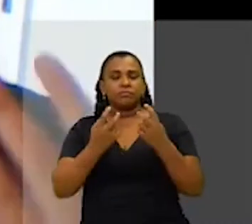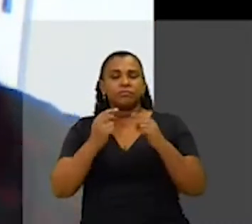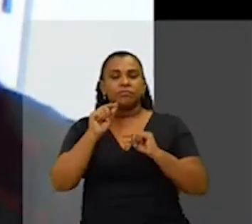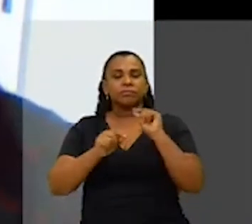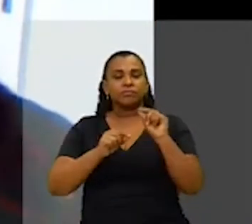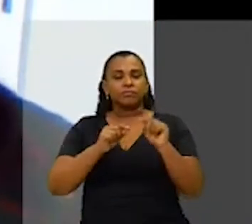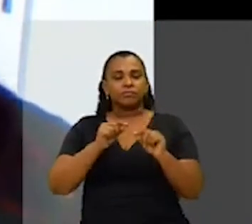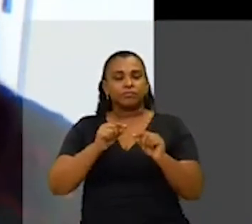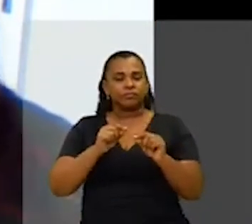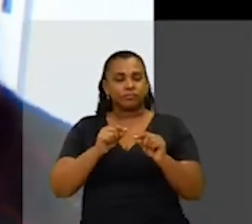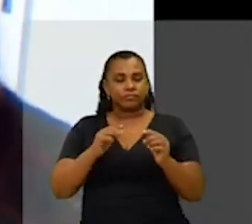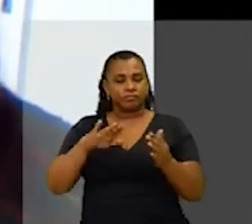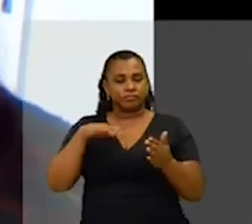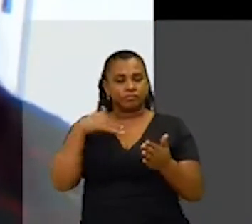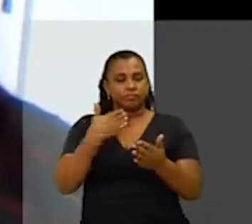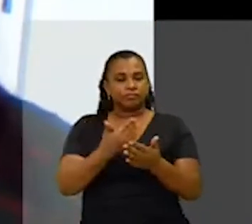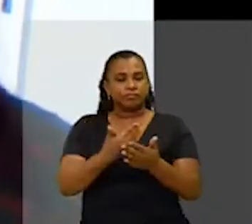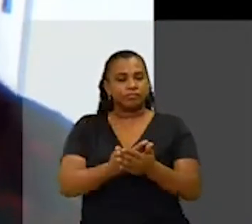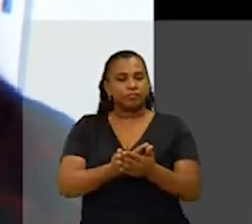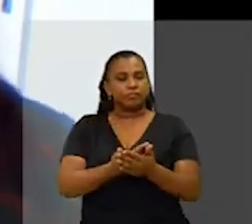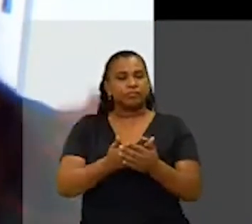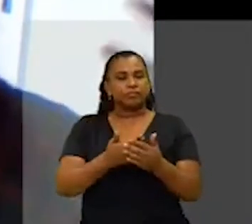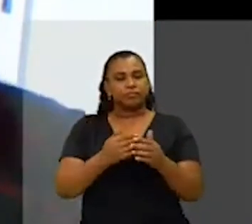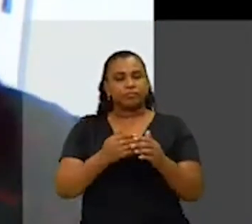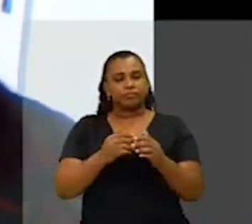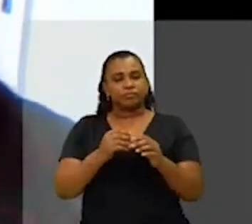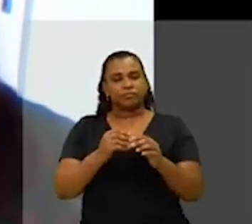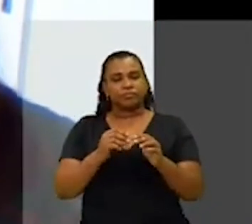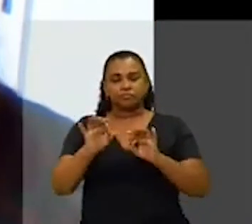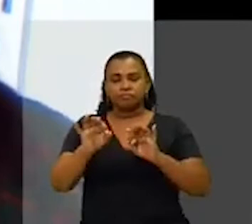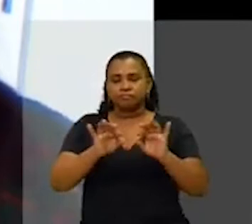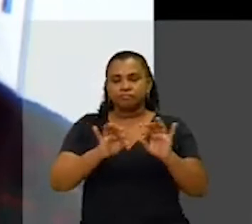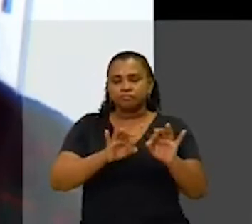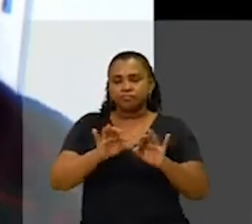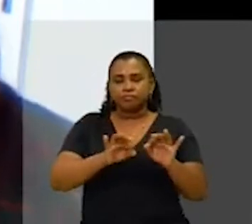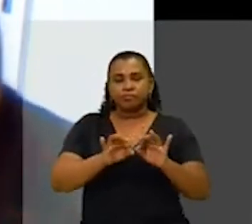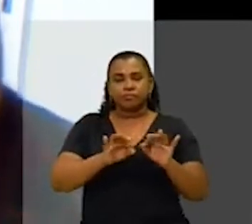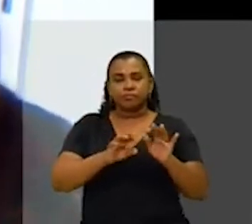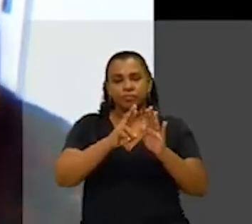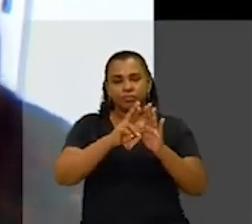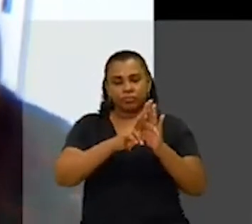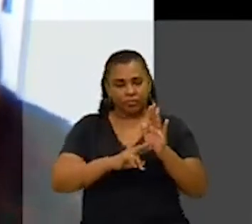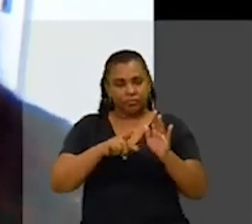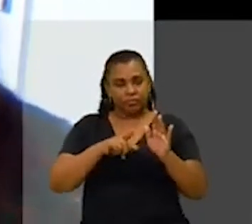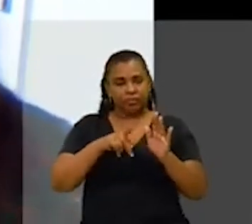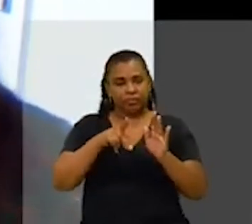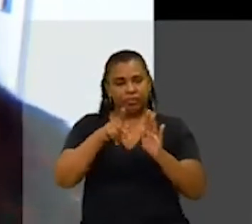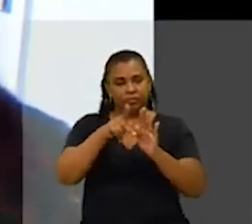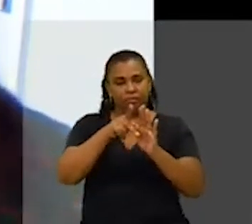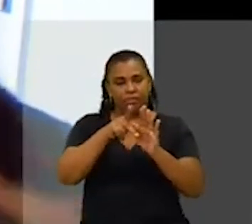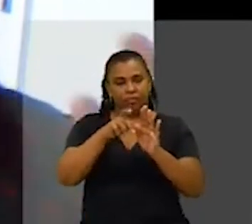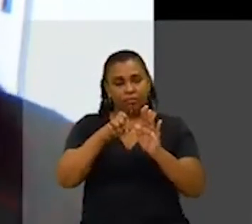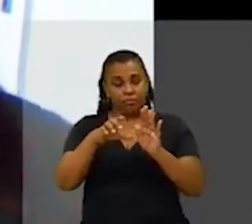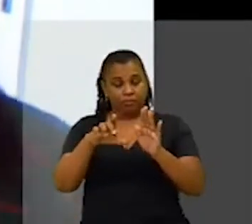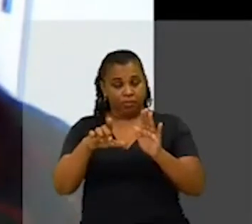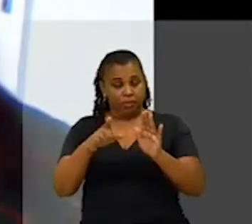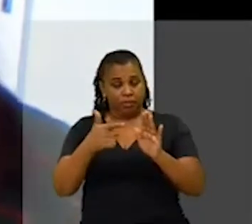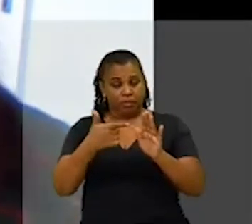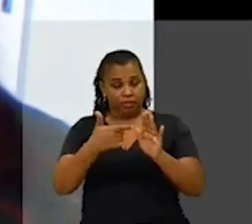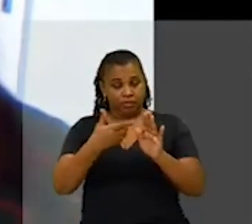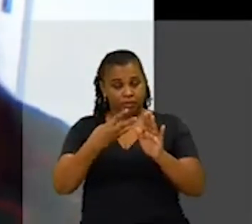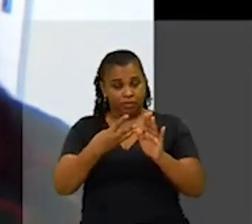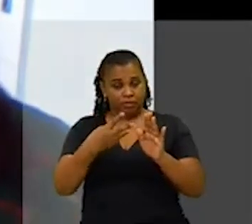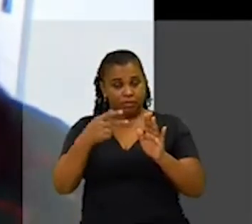das iniciativas de regulamentação a gente tem a PEC 37 9/2017 busca regulamentar as